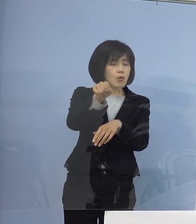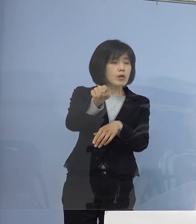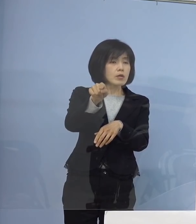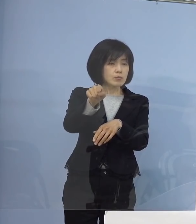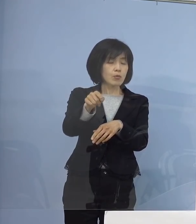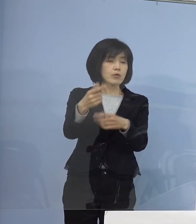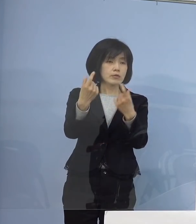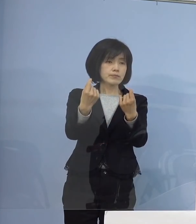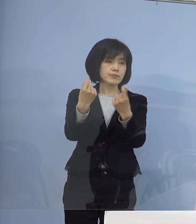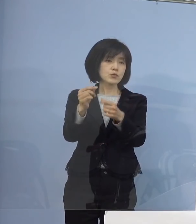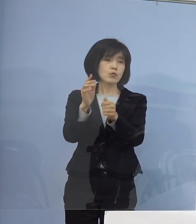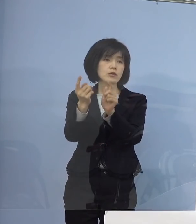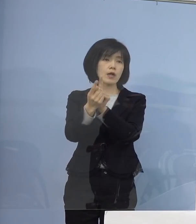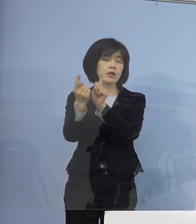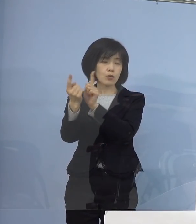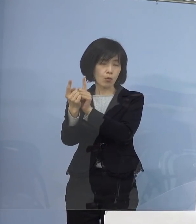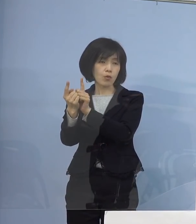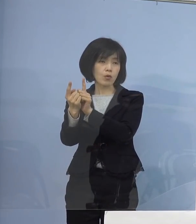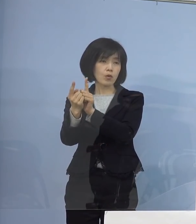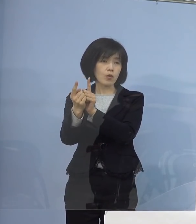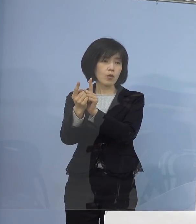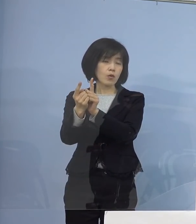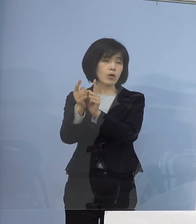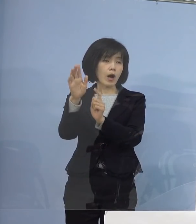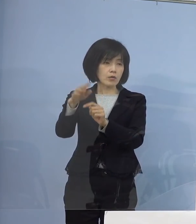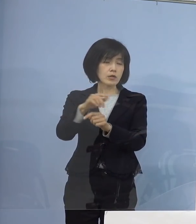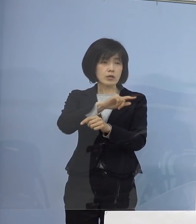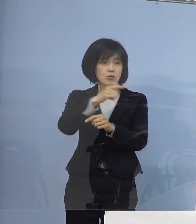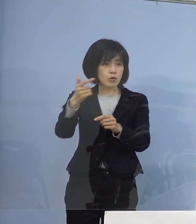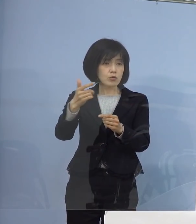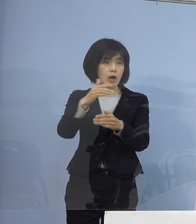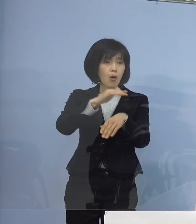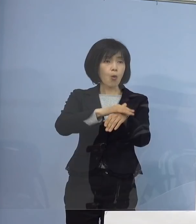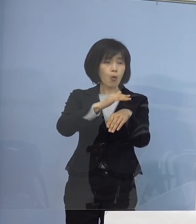様々な実はカテゴリー 手段を用いて医療の逼迫